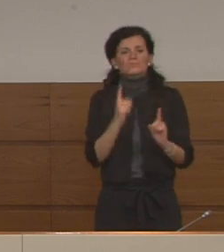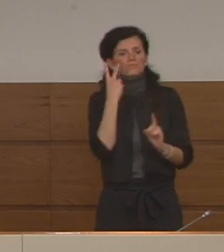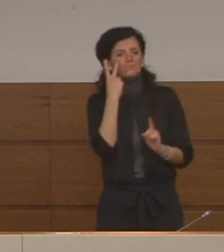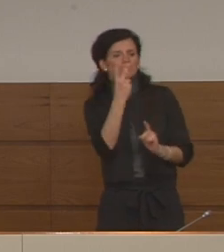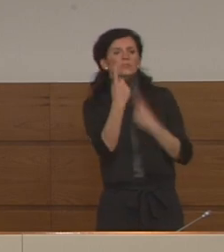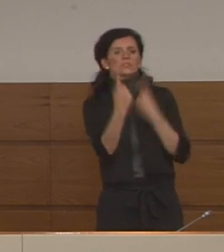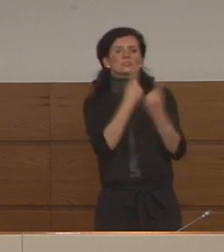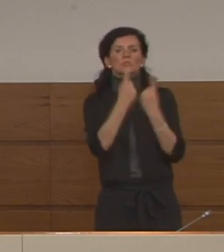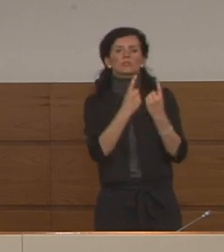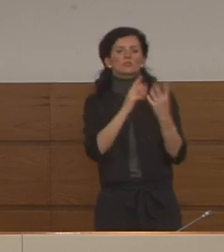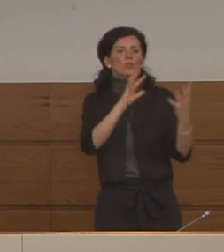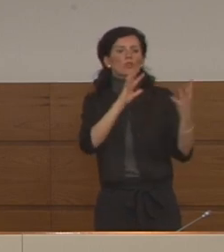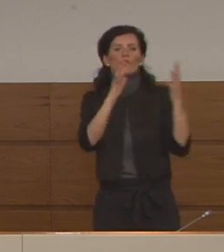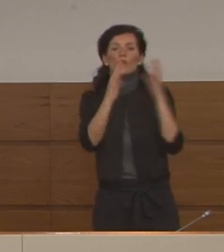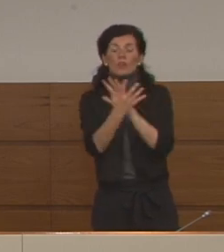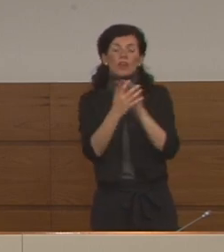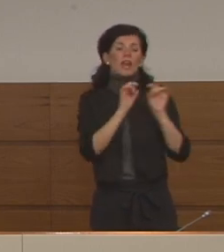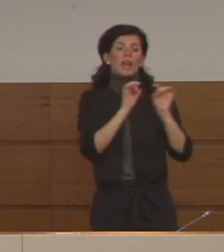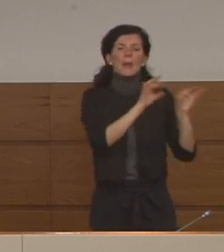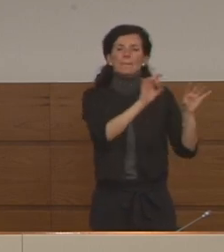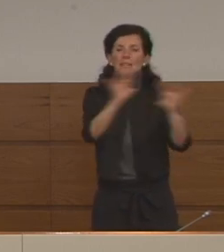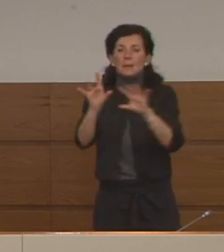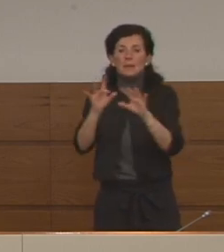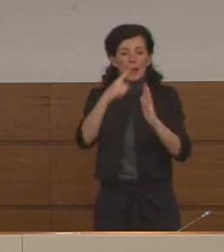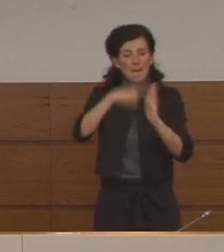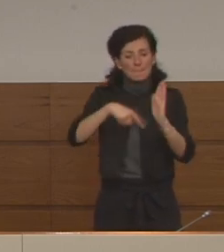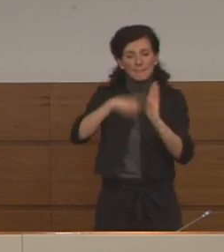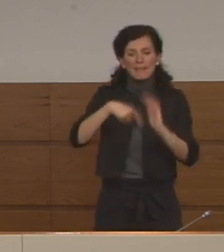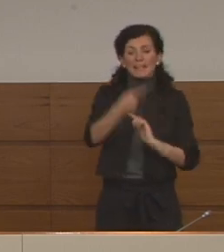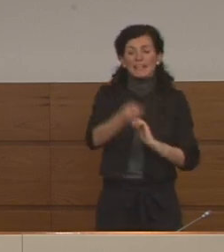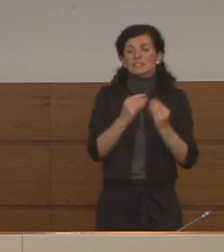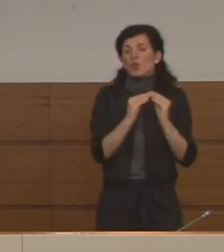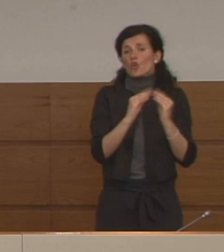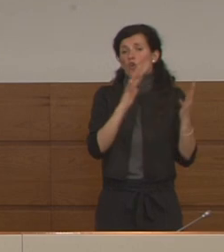epidemiologicamente nei prossimi mesi.